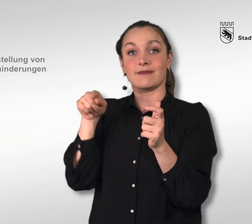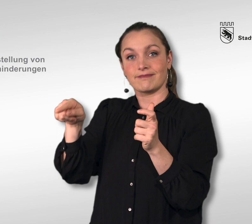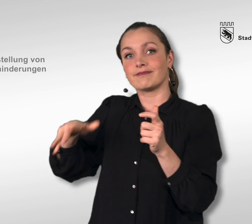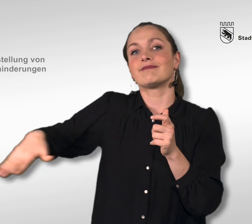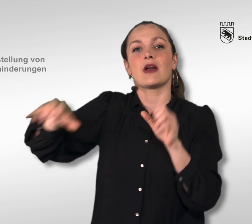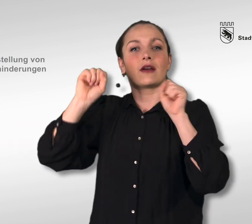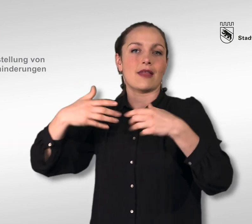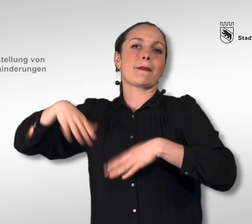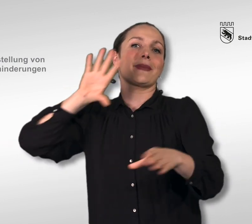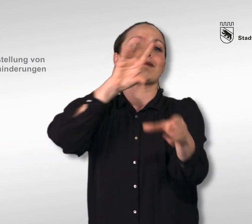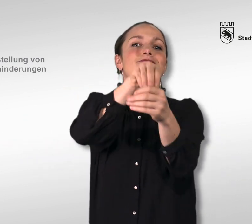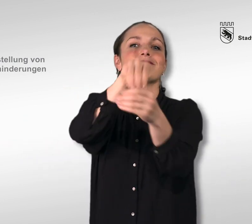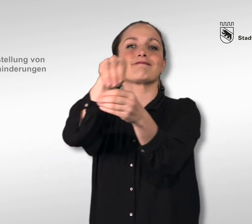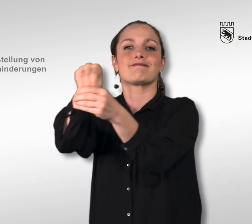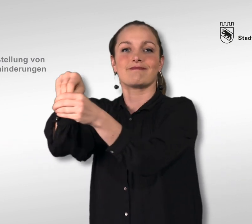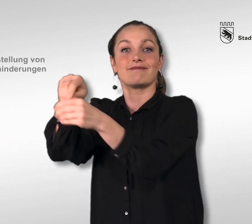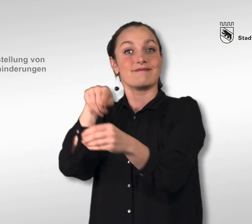und den aktiven Einbezug von Menschen mit Behinderungen.